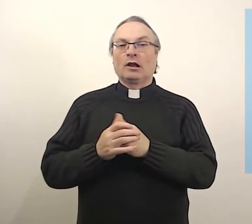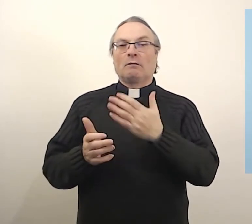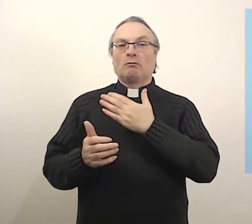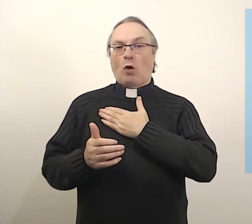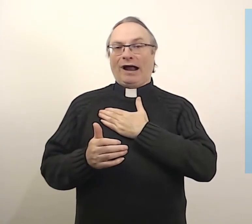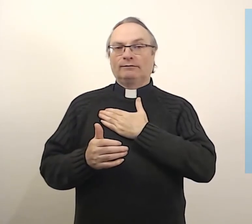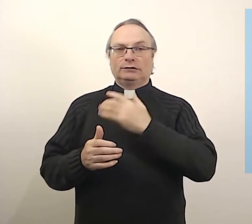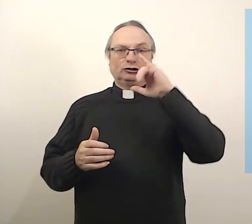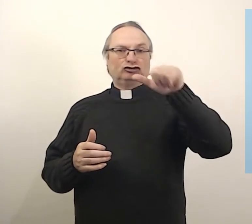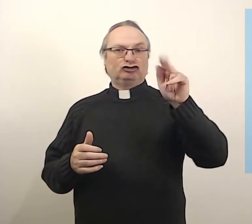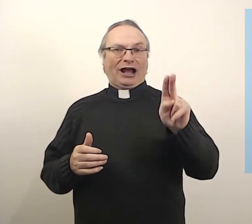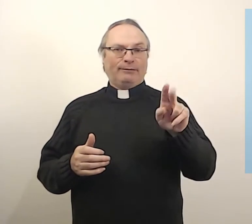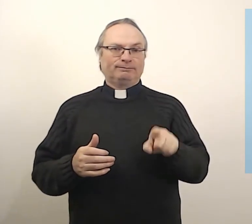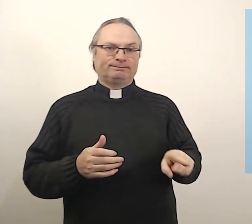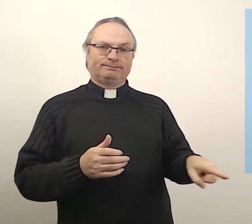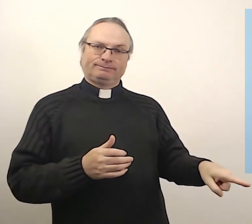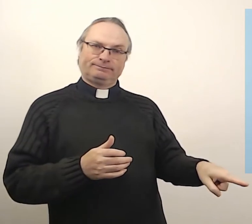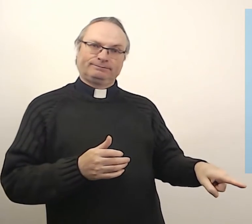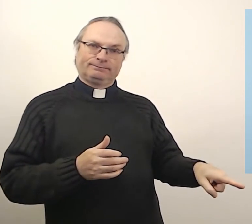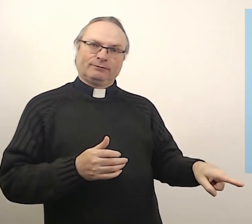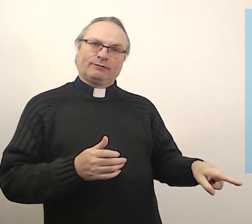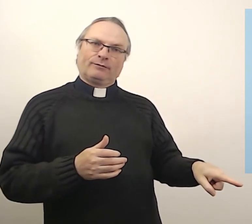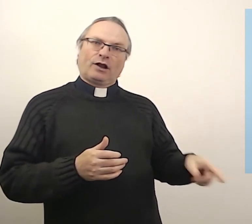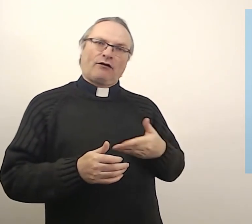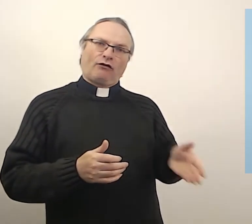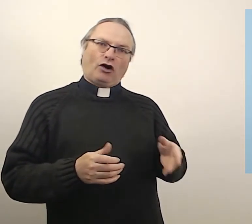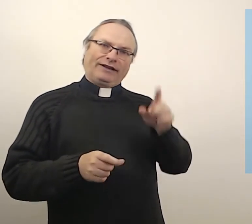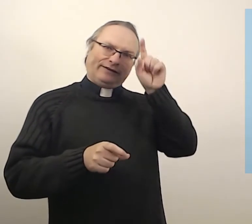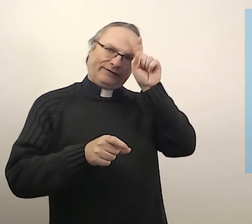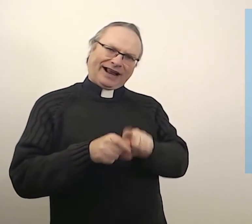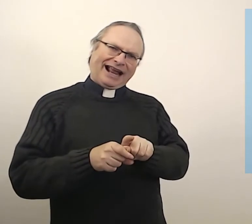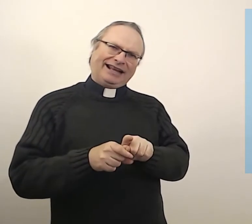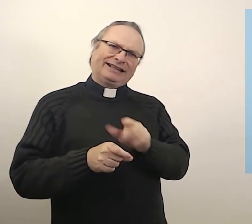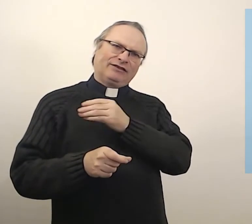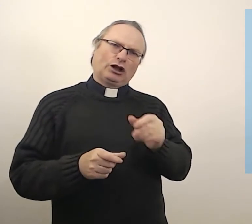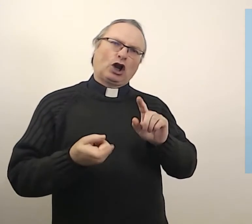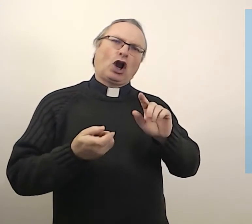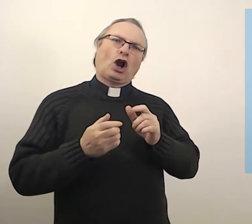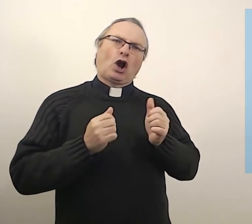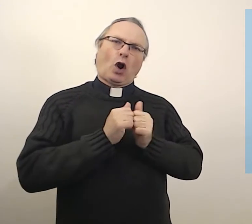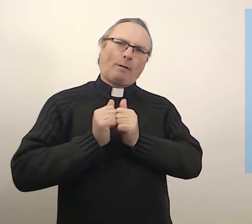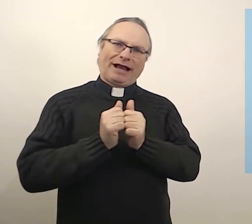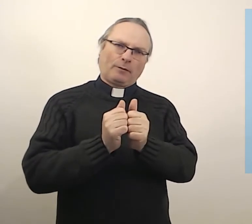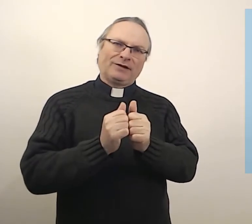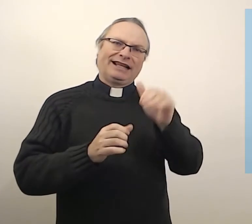Moi Jean, votre frère et votre compagnon